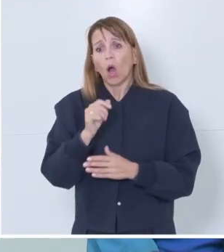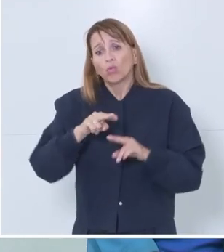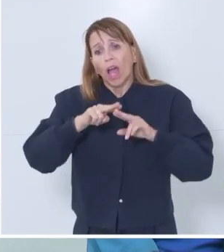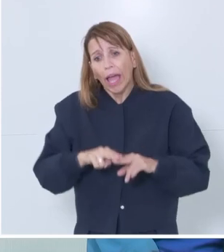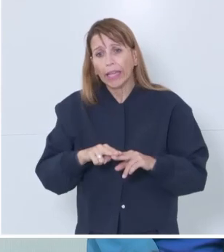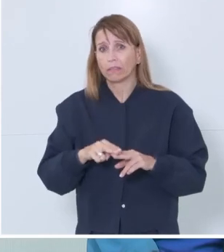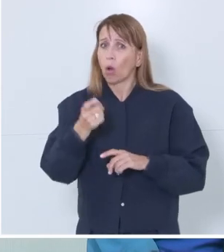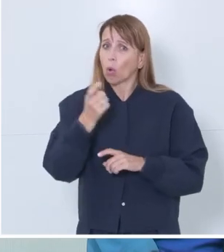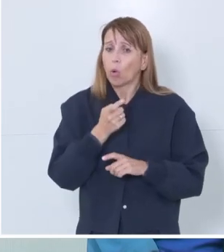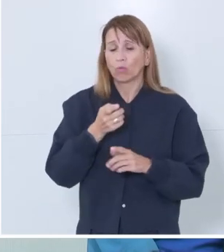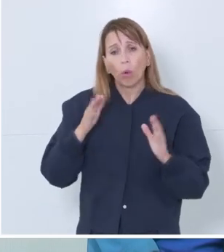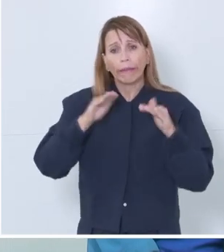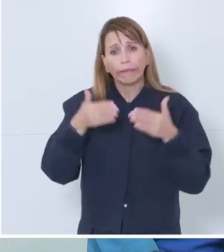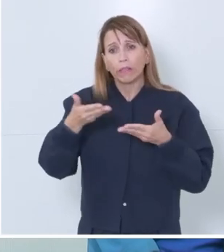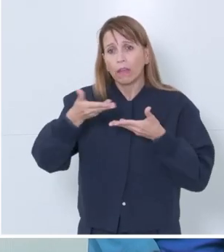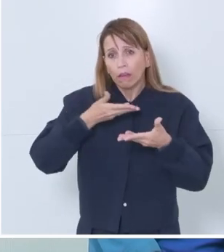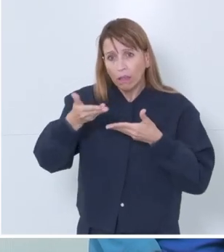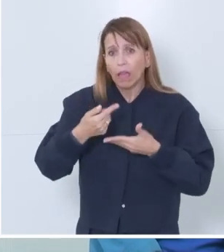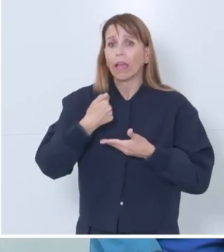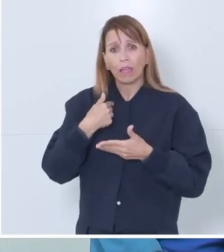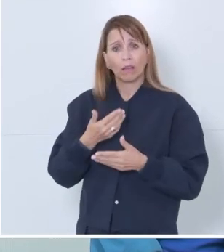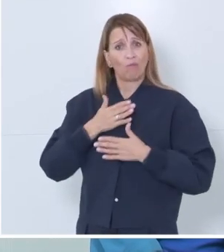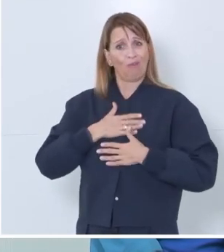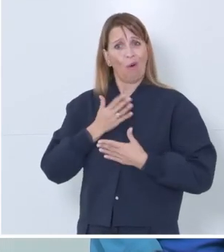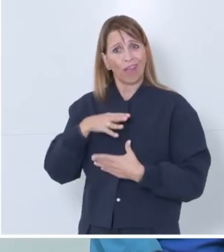dass ich im Sondierungsteam auch mit dabei sein darf aber ein Schritt nach dem anderen.